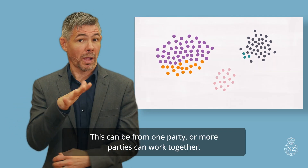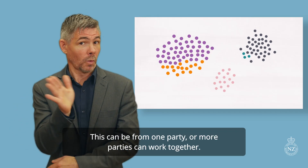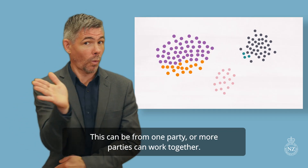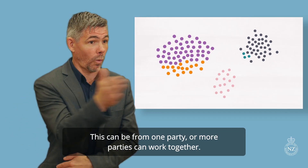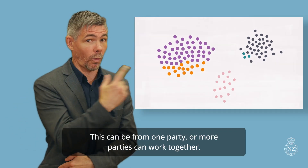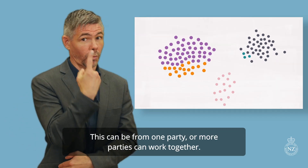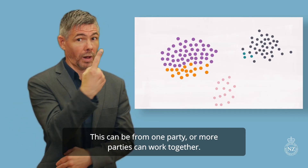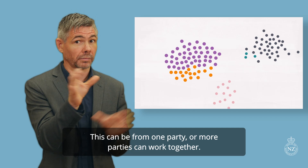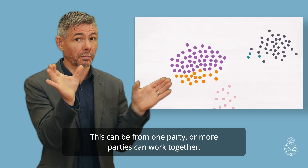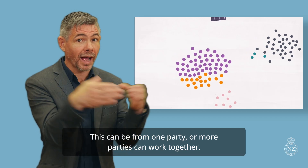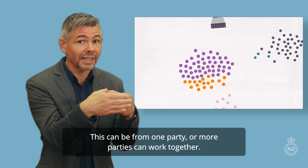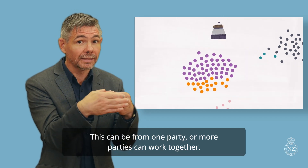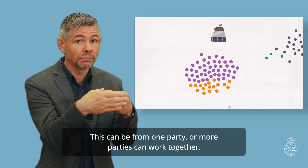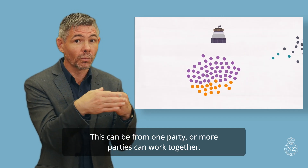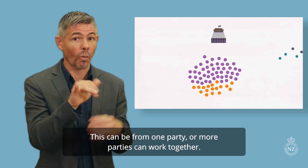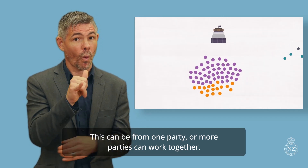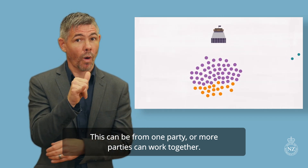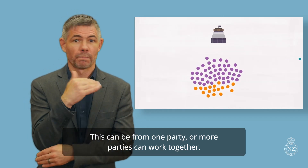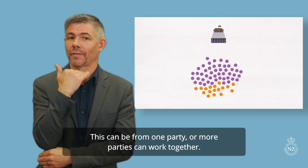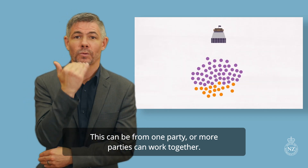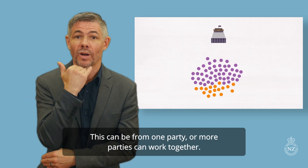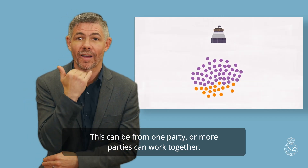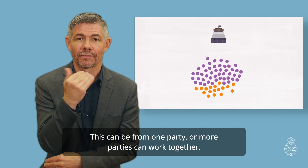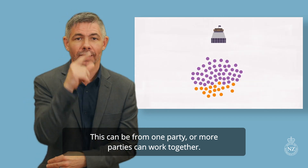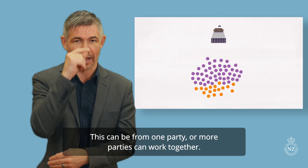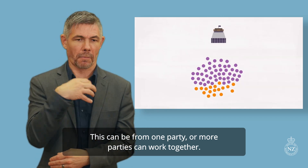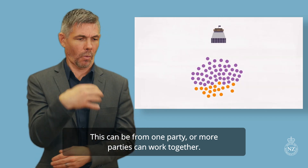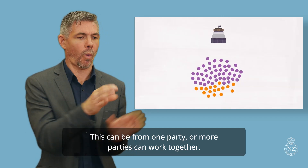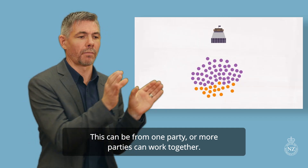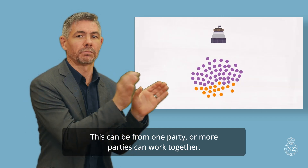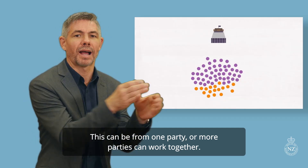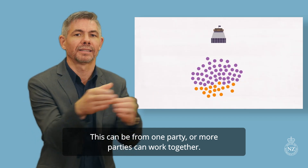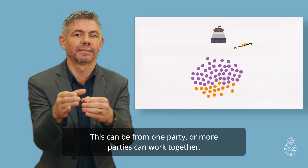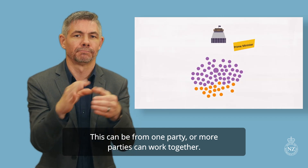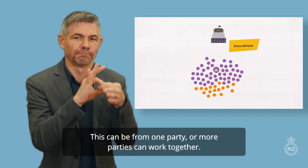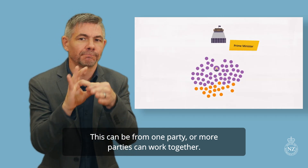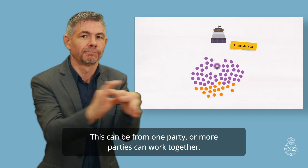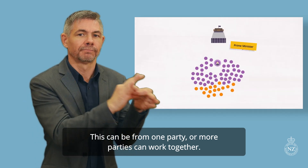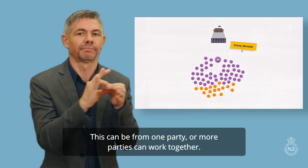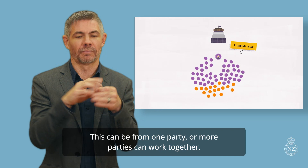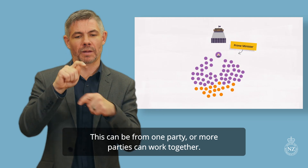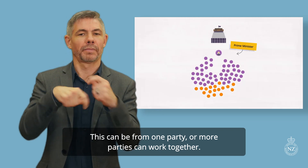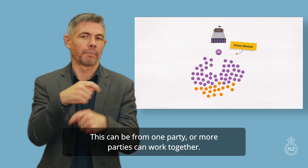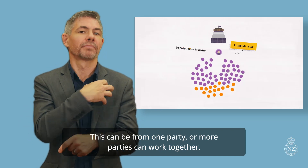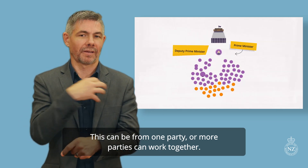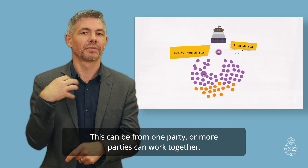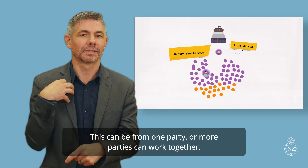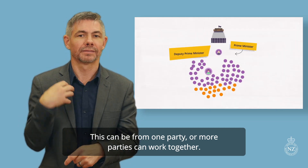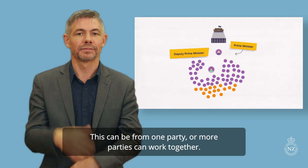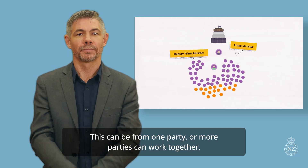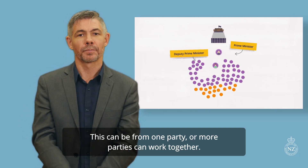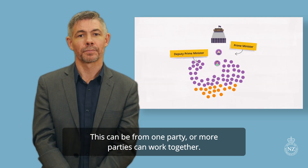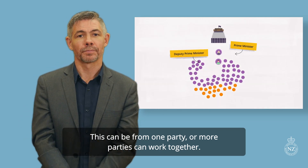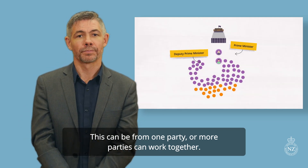E taea ana tēnei e te pāti kotahi, e ngā tini pāti rānei e mahitahi ana.